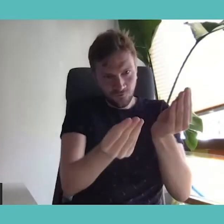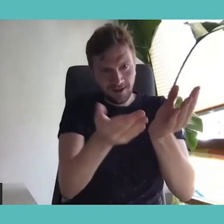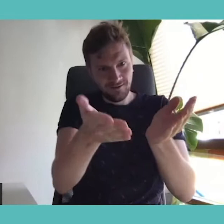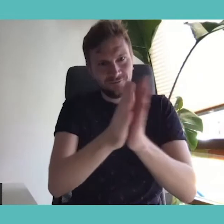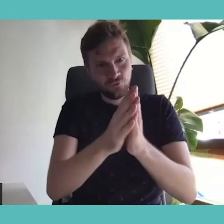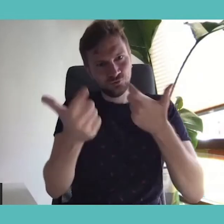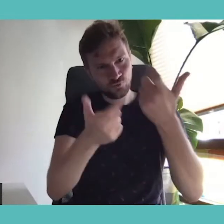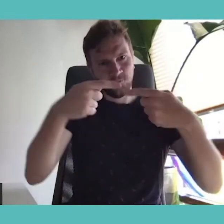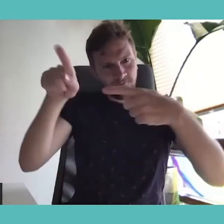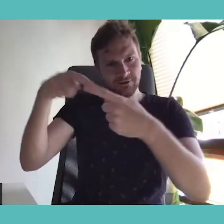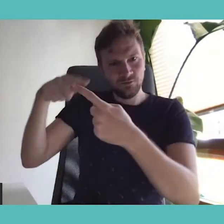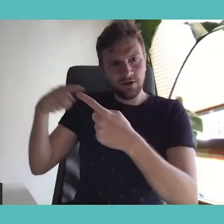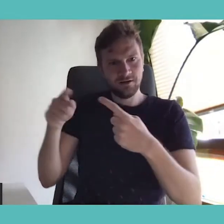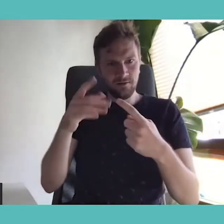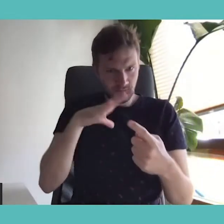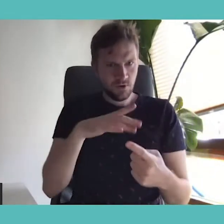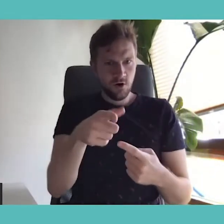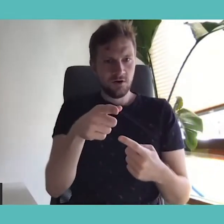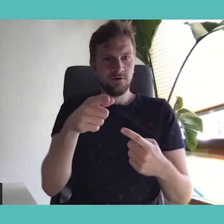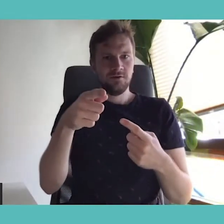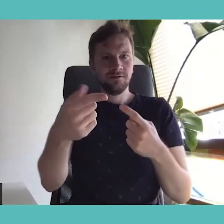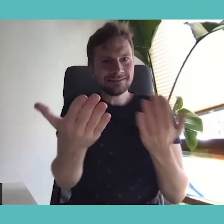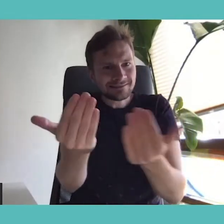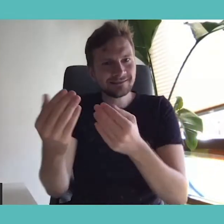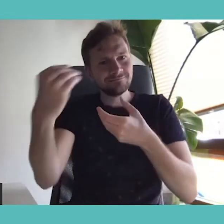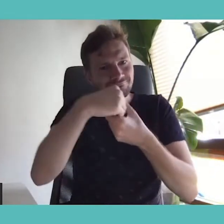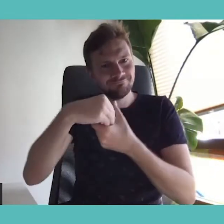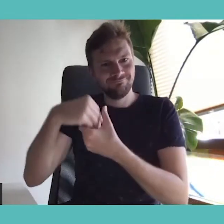Przekazujemy wzory dokumentów, prosimy o rozsyłanie ich do instytucji. Takie działania mamy na koncie.